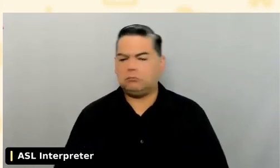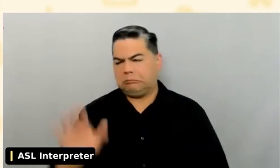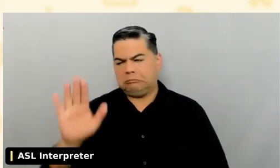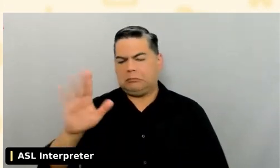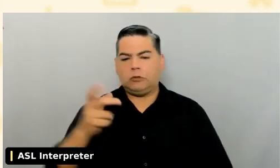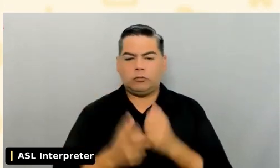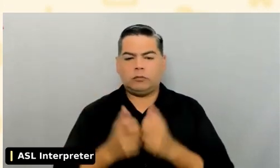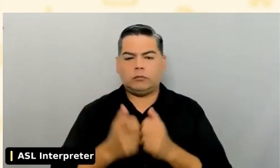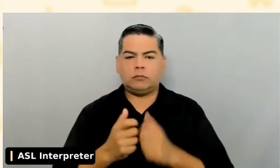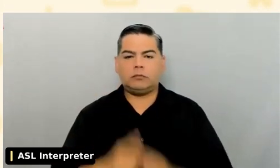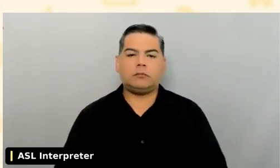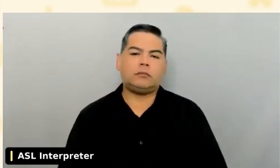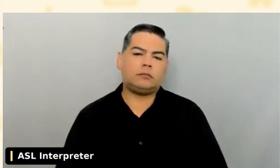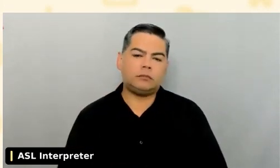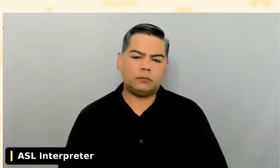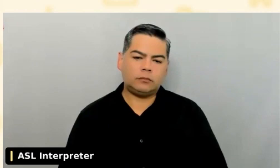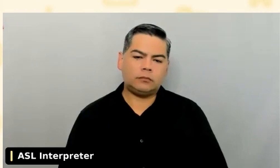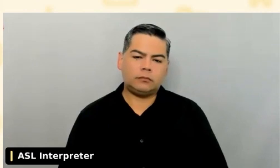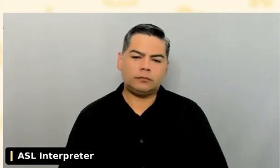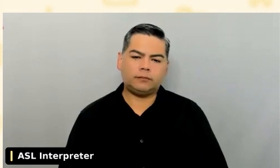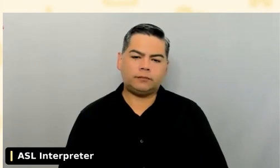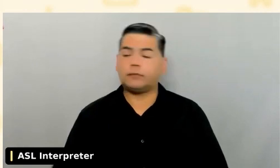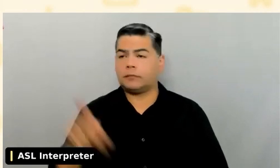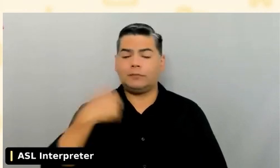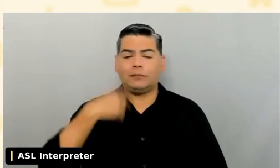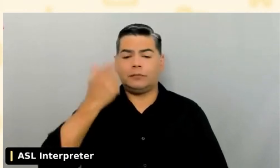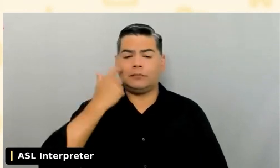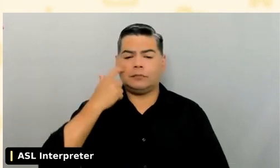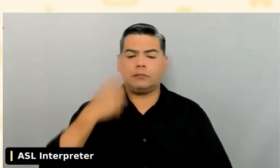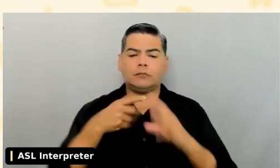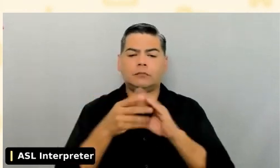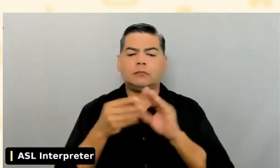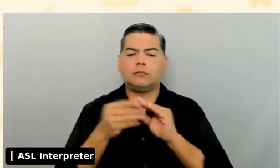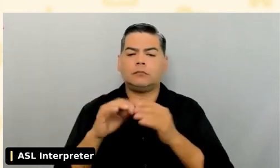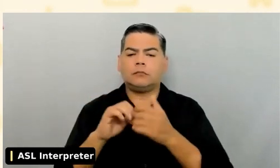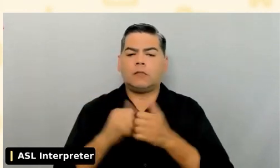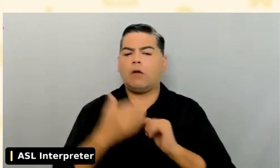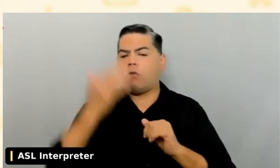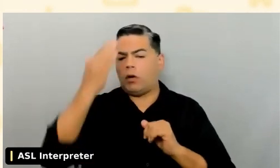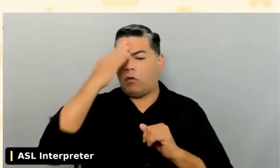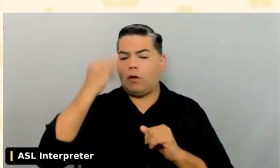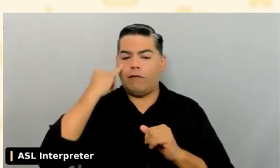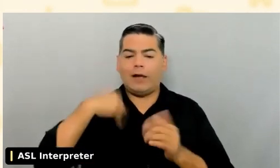Bueno, ya estabas aludiendo un poco a eso, pero ¿cómo sé si necesito verificar las guías de ATAG?